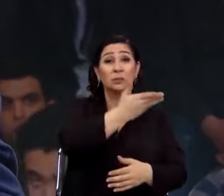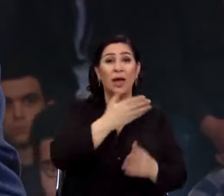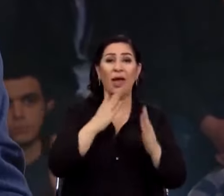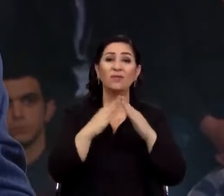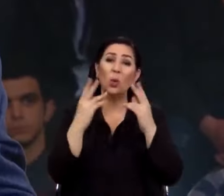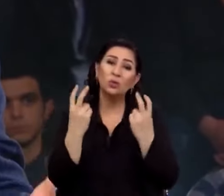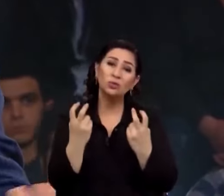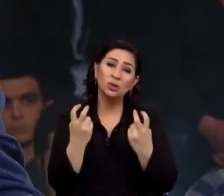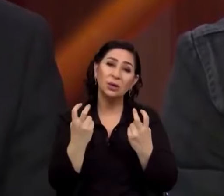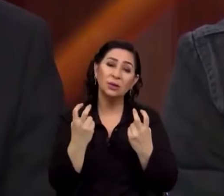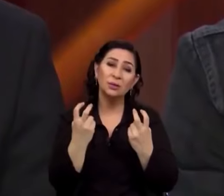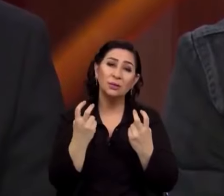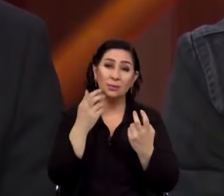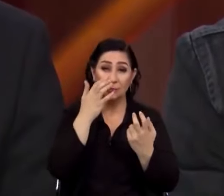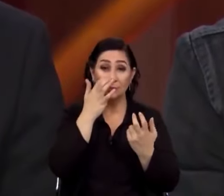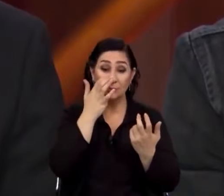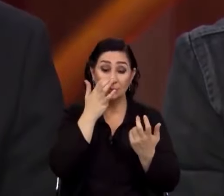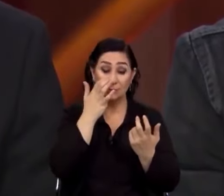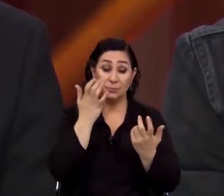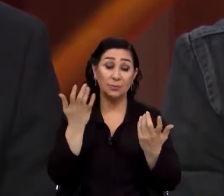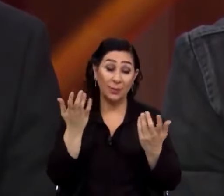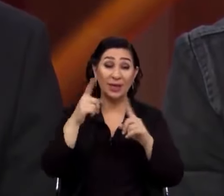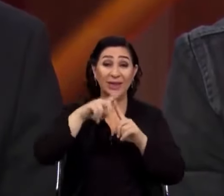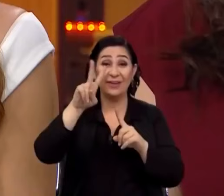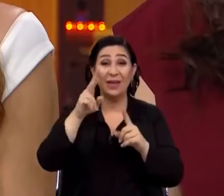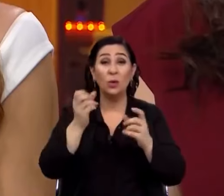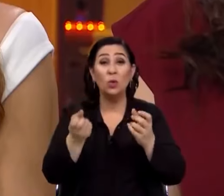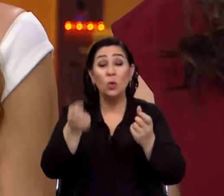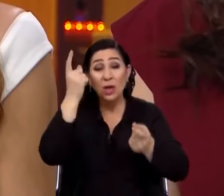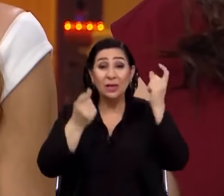oturacaklar ama evet Ama televizyonun üretimi de yeterli değil yani Sadece